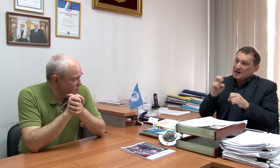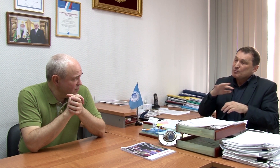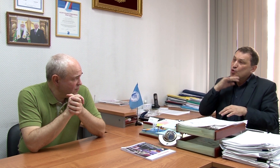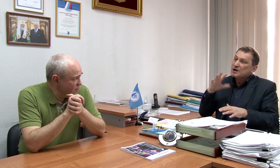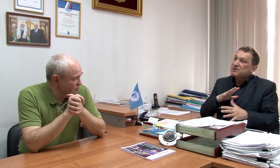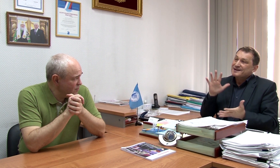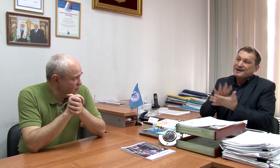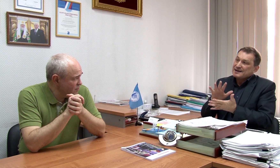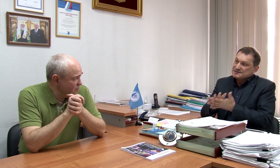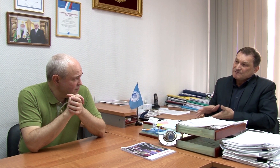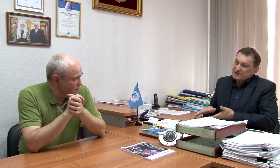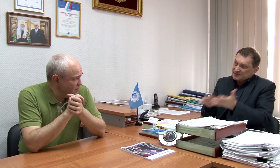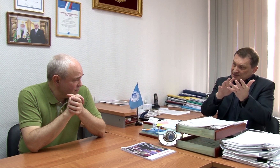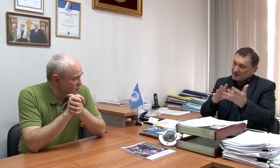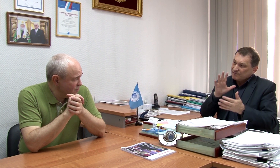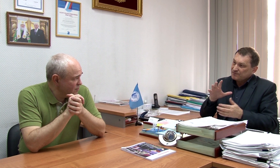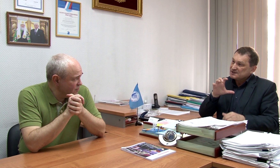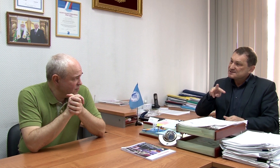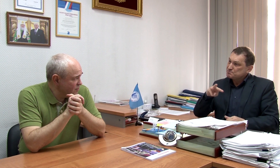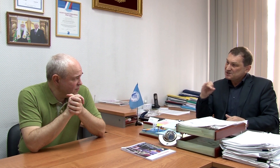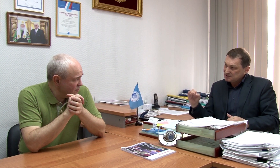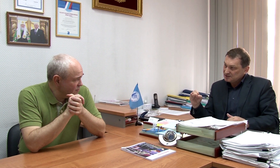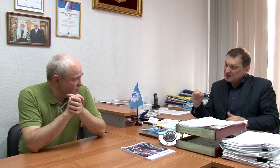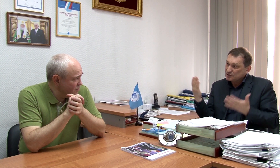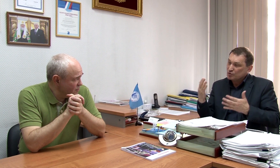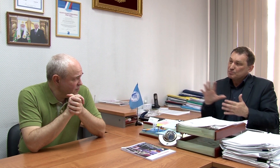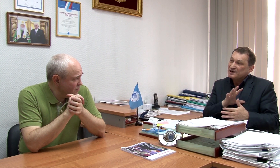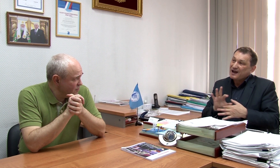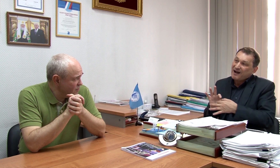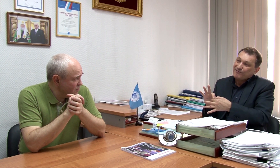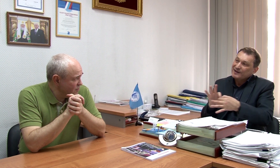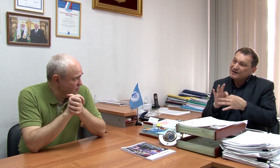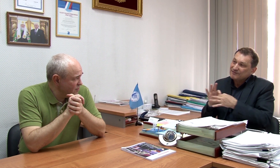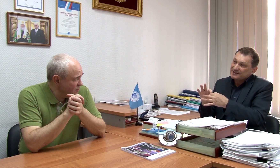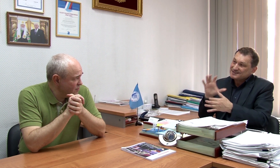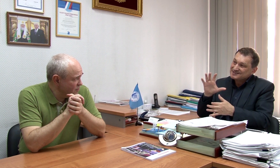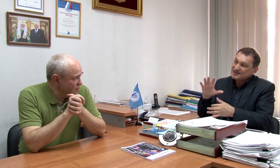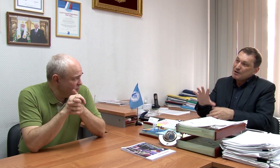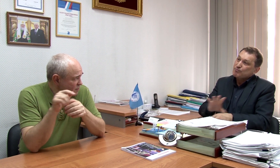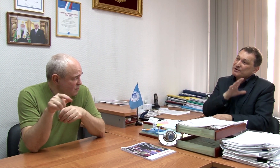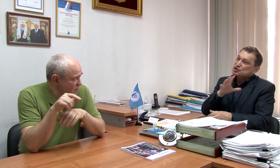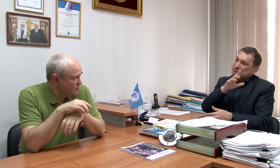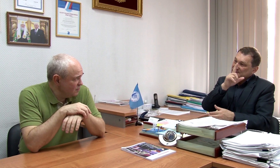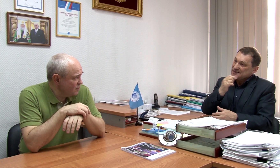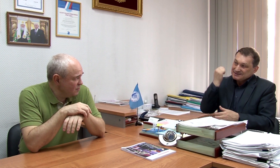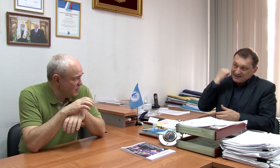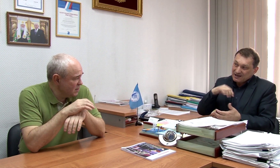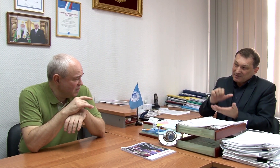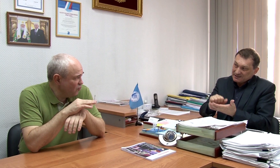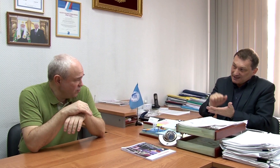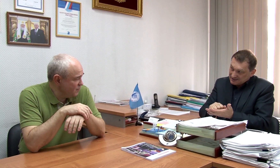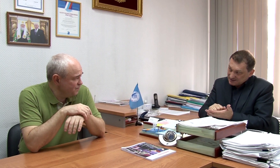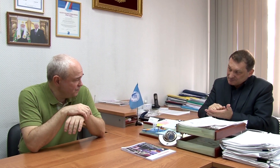Очень много грязи было вылито в СМИ, аффилированных с бывшими, старыми арендаторами.